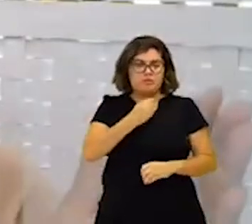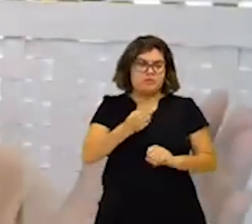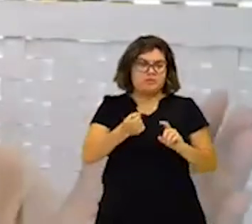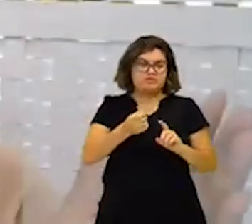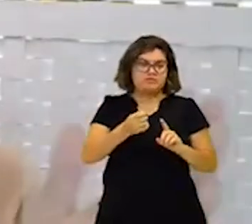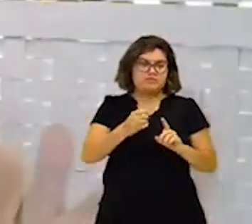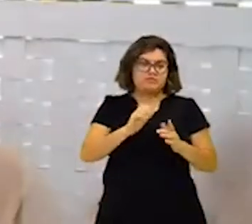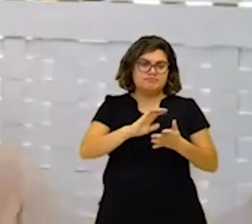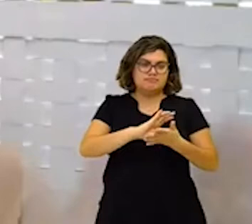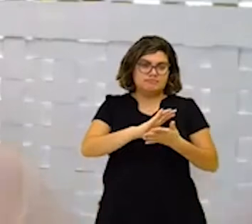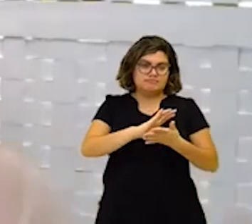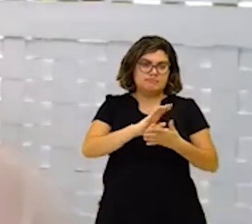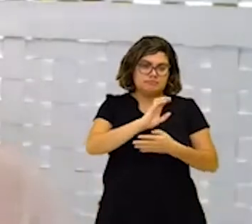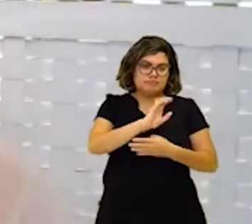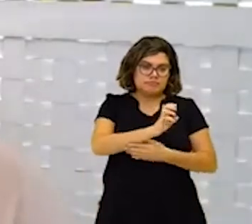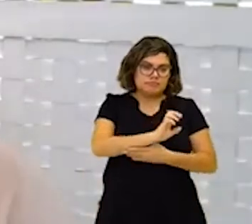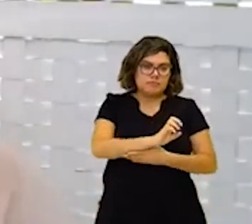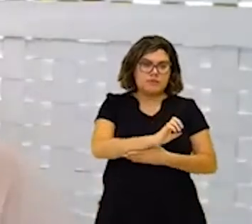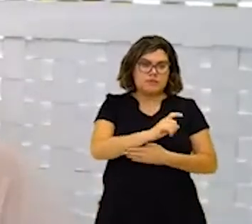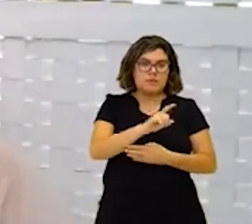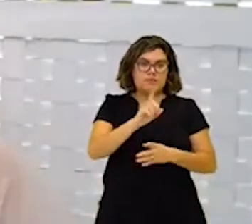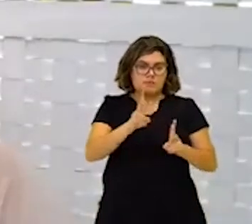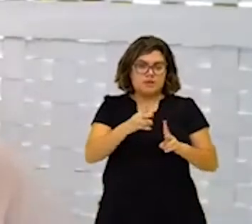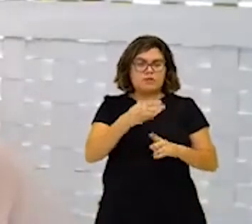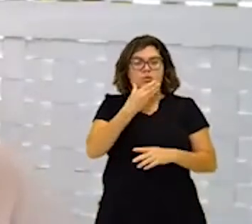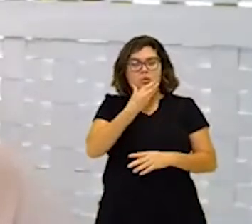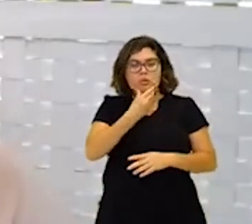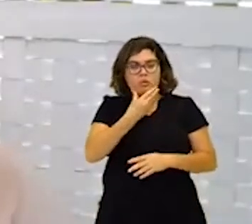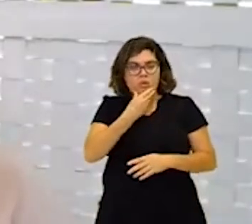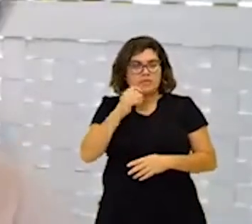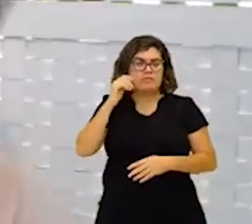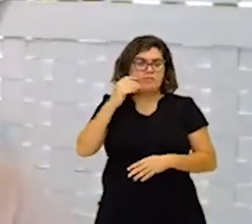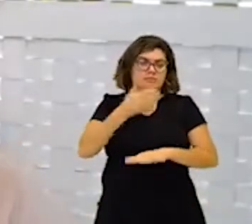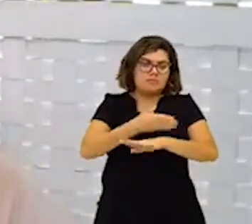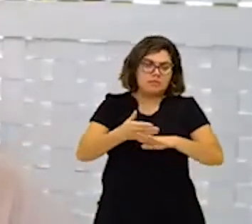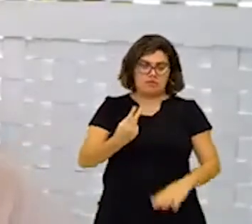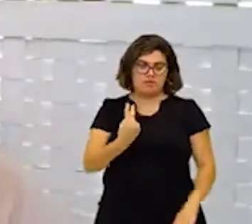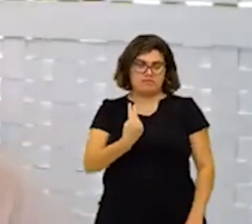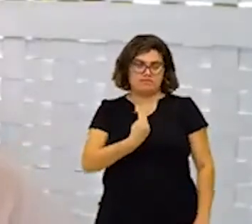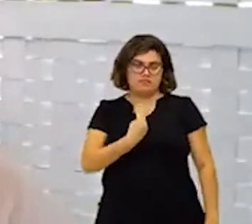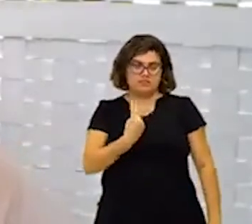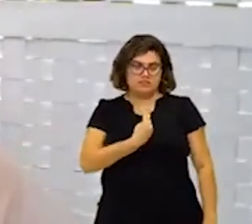privilégio de ter um homem cinza e branco ele era Vivo se encontra homossexual como naquela época